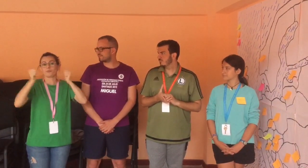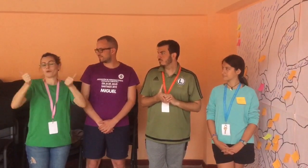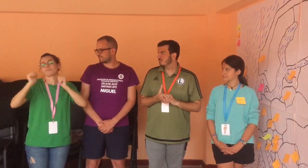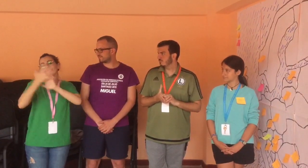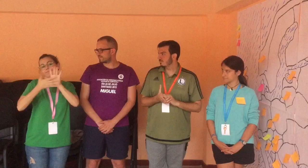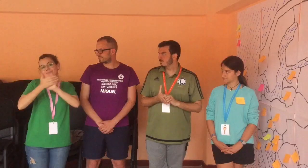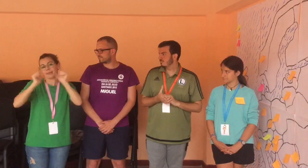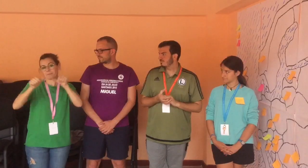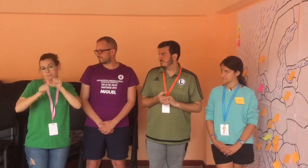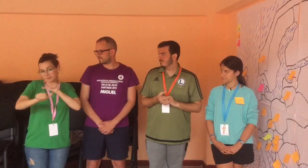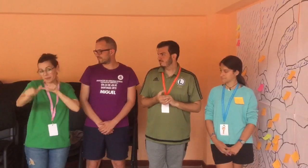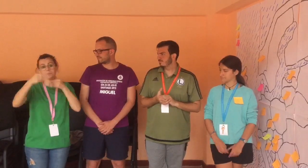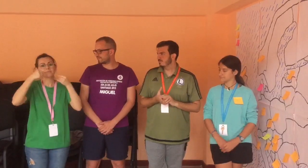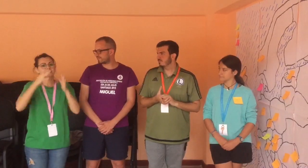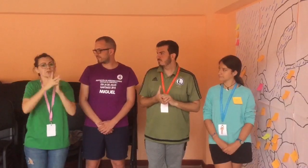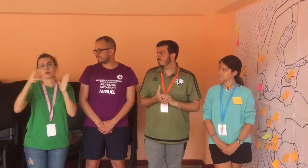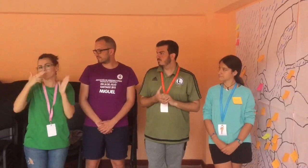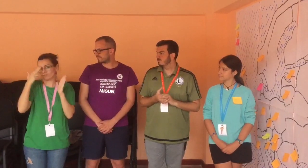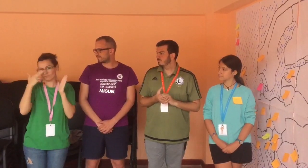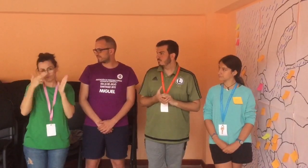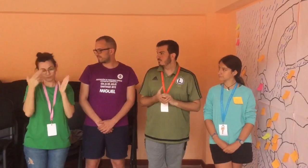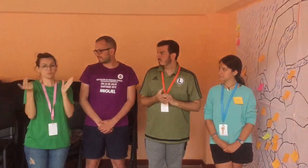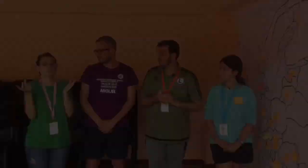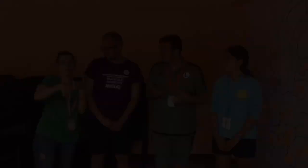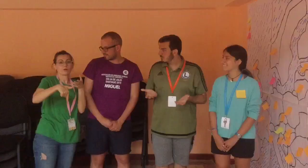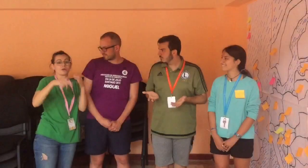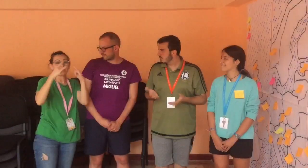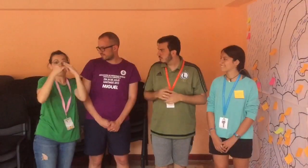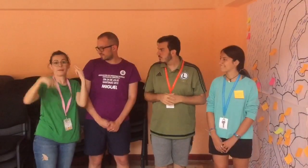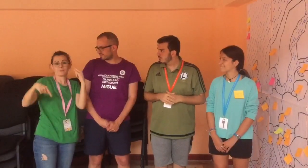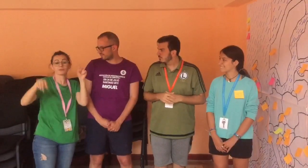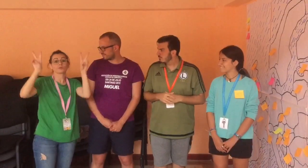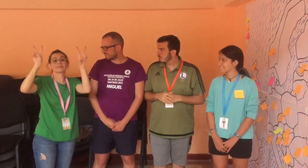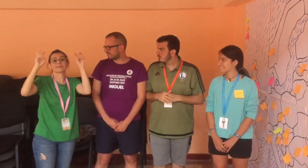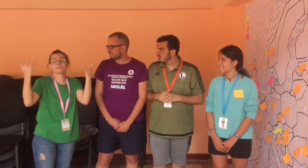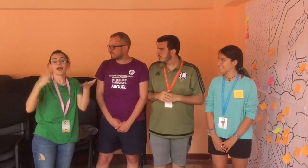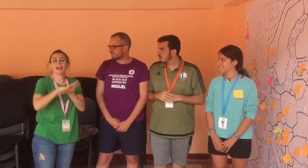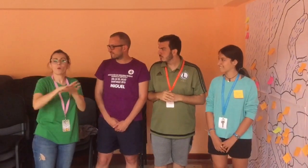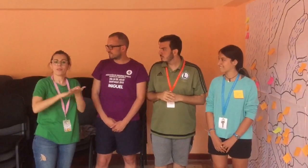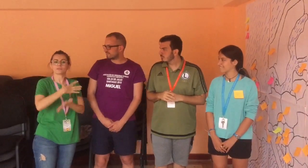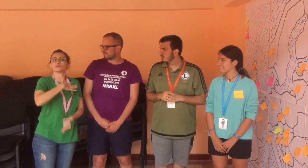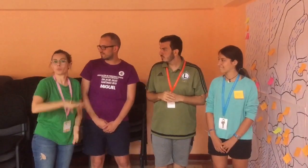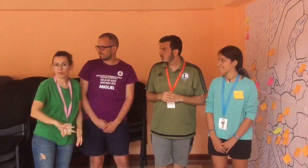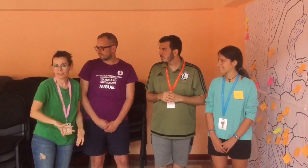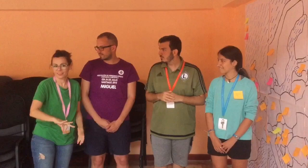De cómo se extendió a partir de entonces, la charla ha sido muy interesante. El lema del campamento es "con la lengua de signos se puede".